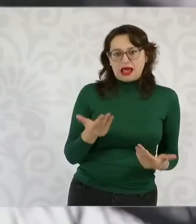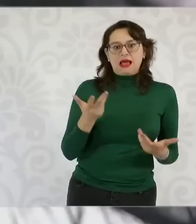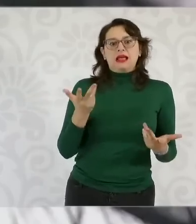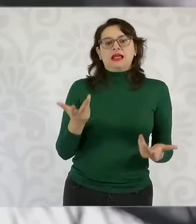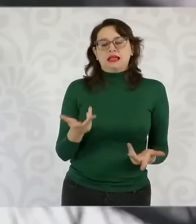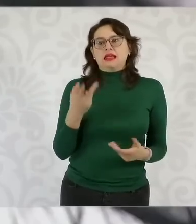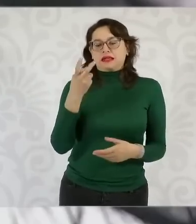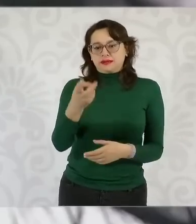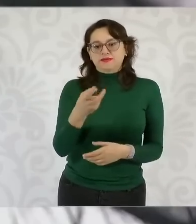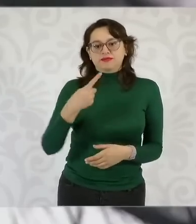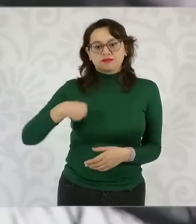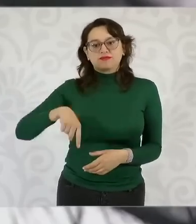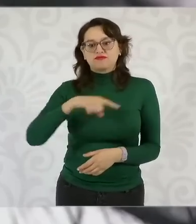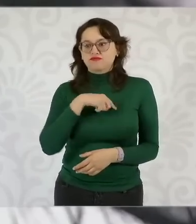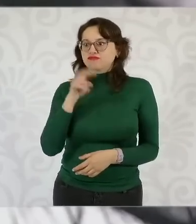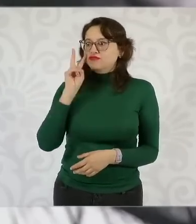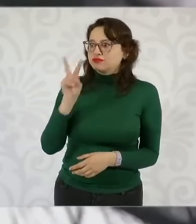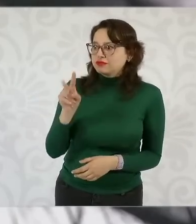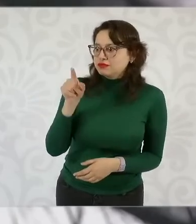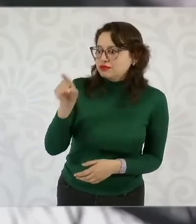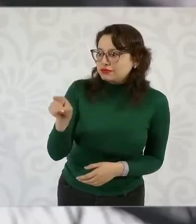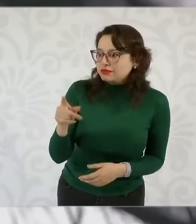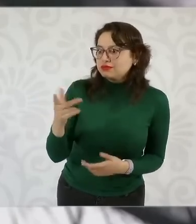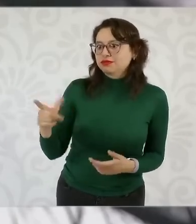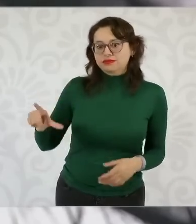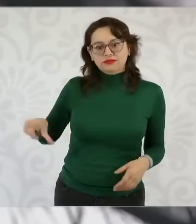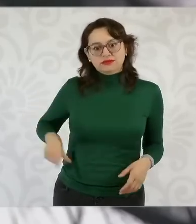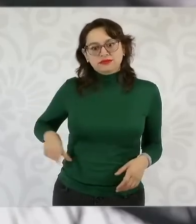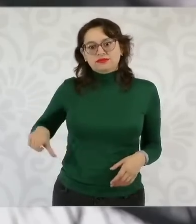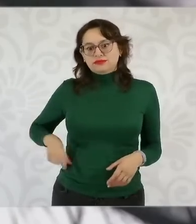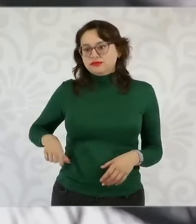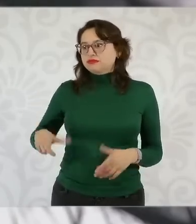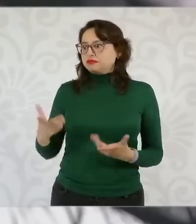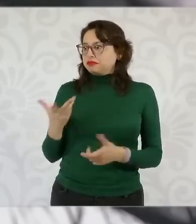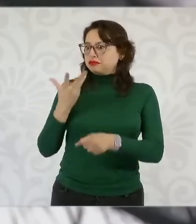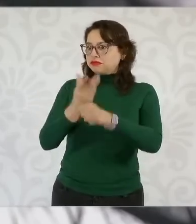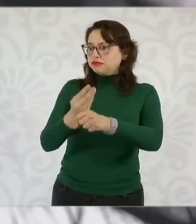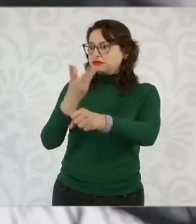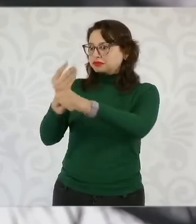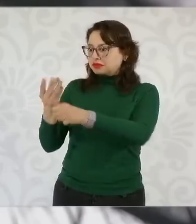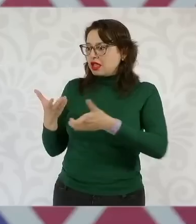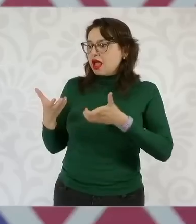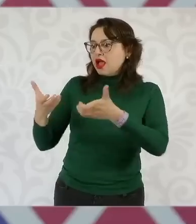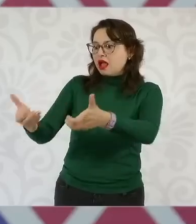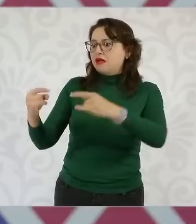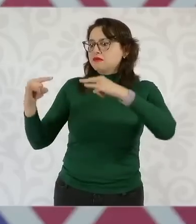nos van a favorecer pues a a a mover todos esos productos recuerden Pues nosotros en hnip